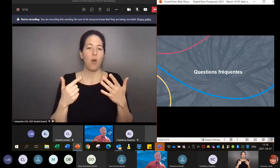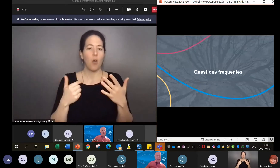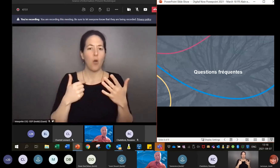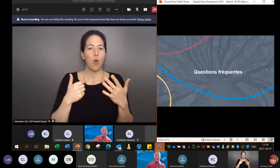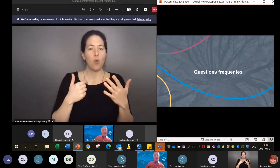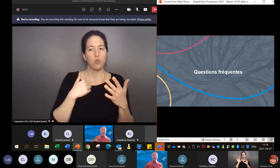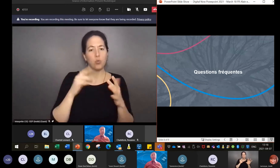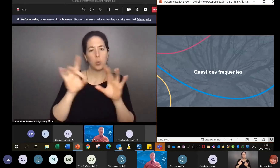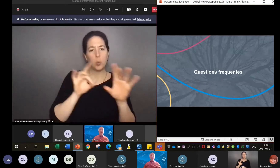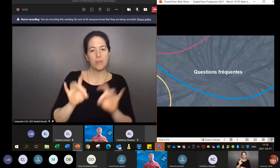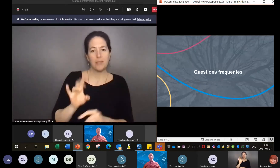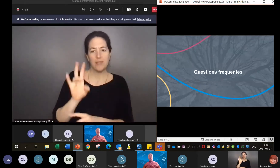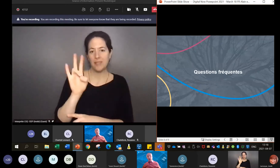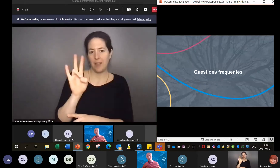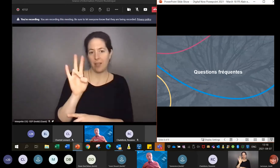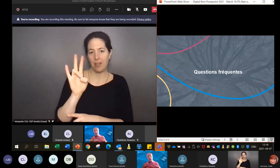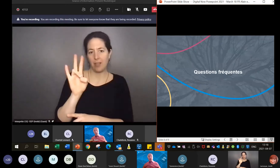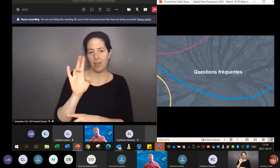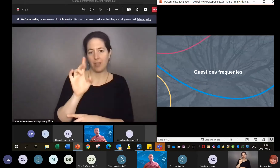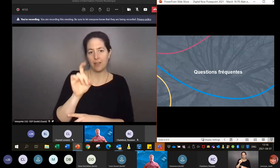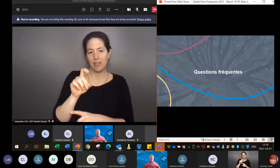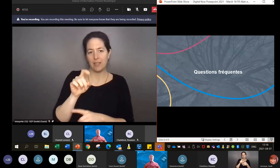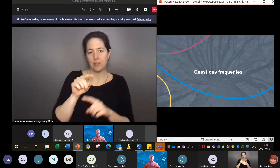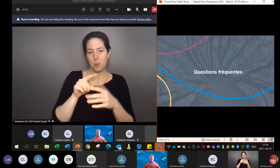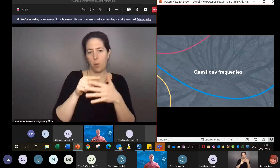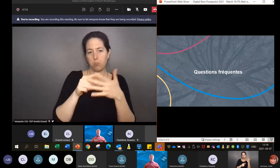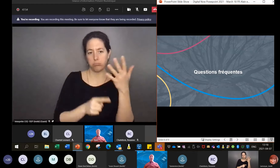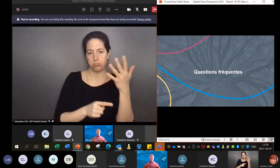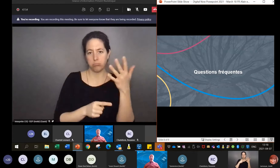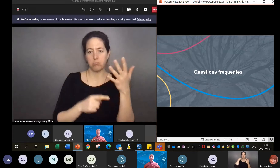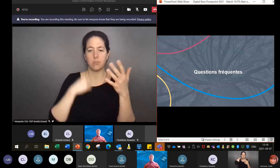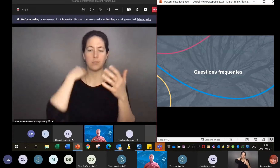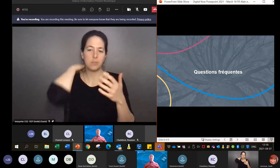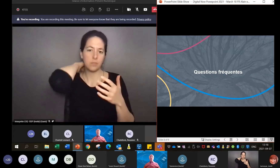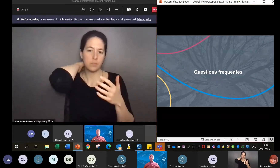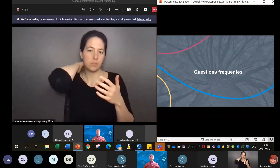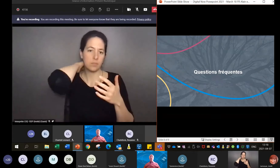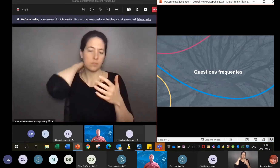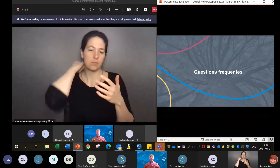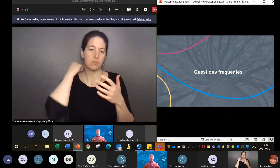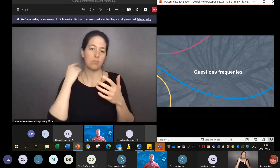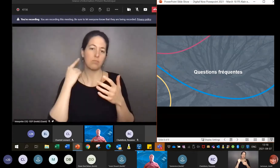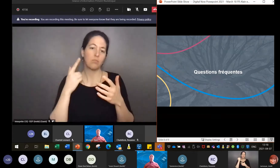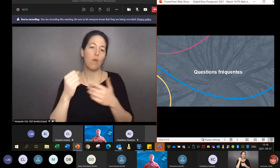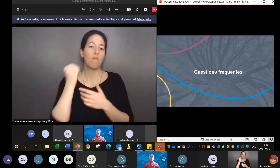principales.